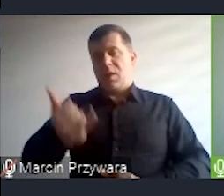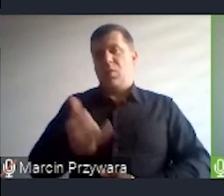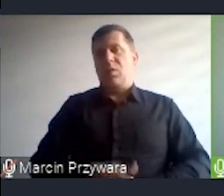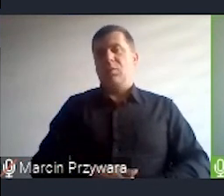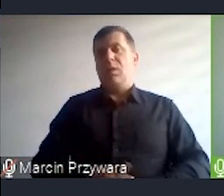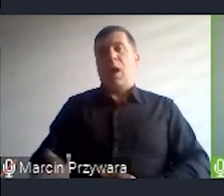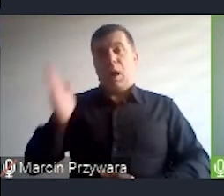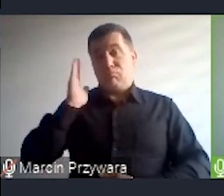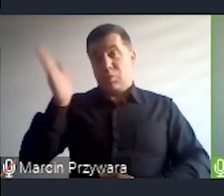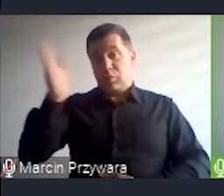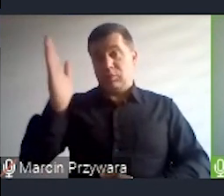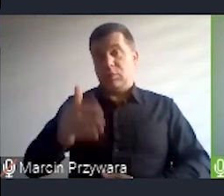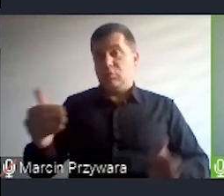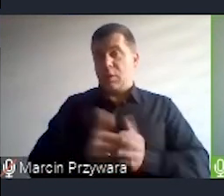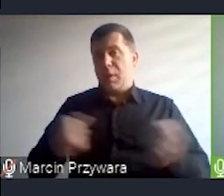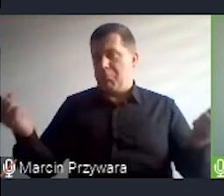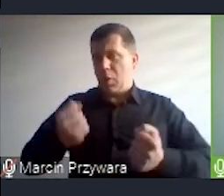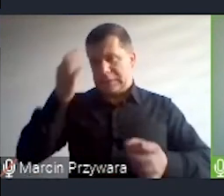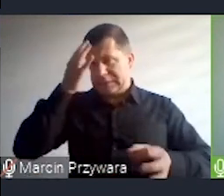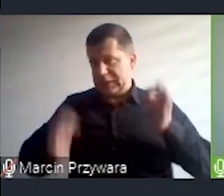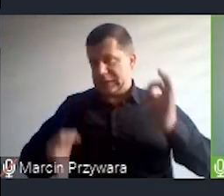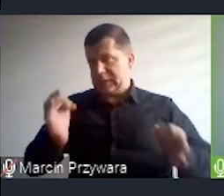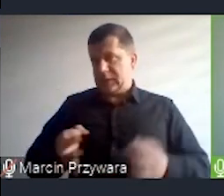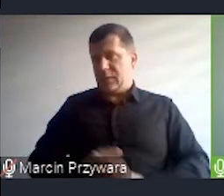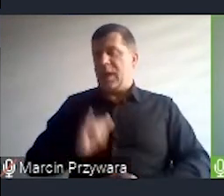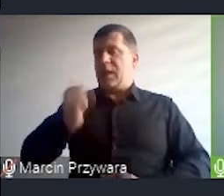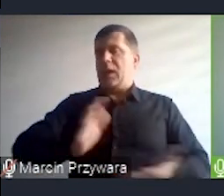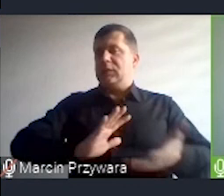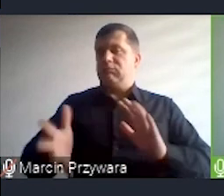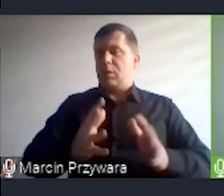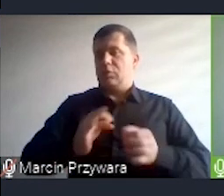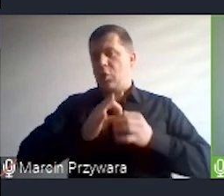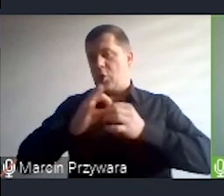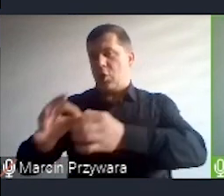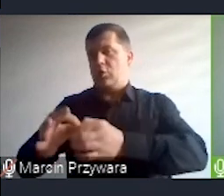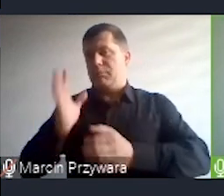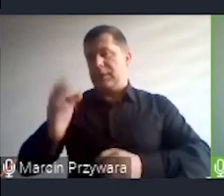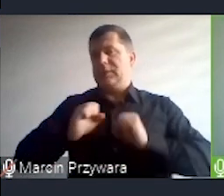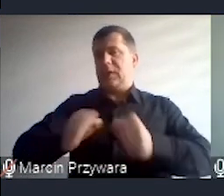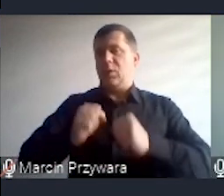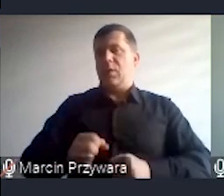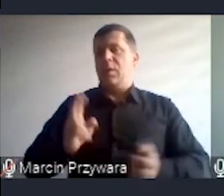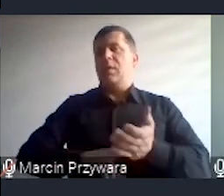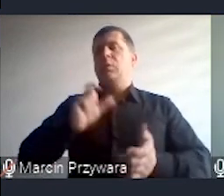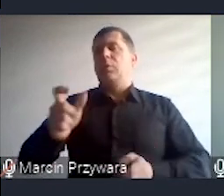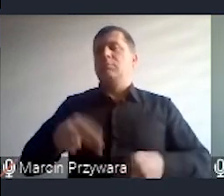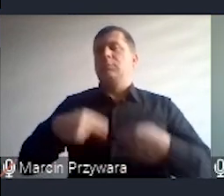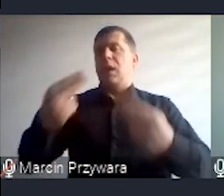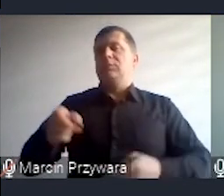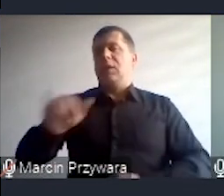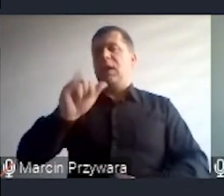i później trzeba się mocno zastanowić w jaki sposób będę kontynuował działalność i na co ma być przeznaczona ta infrastruktura.